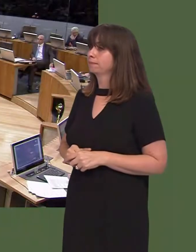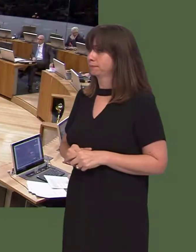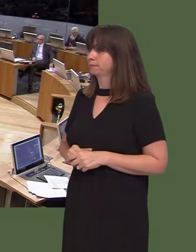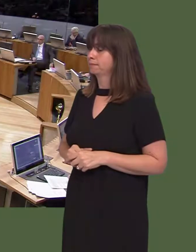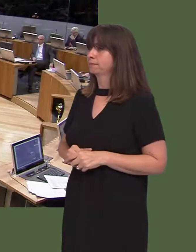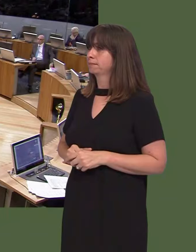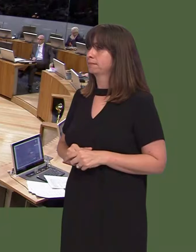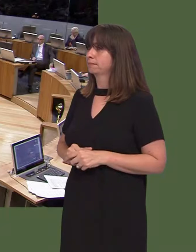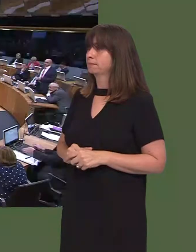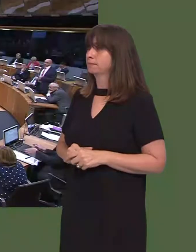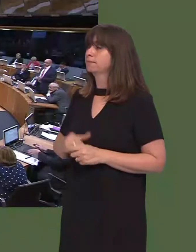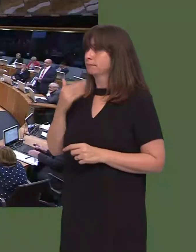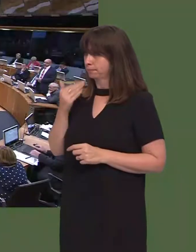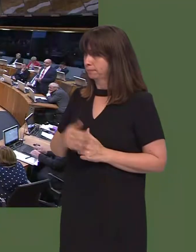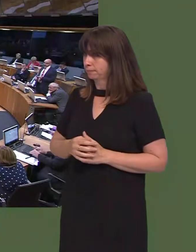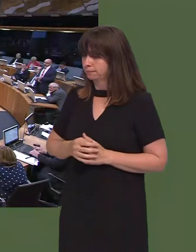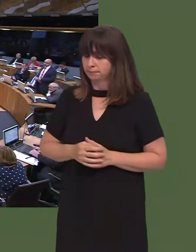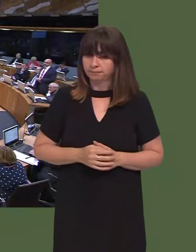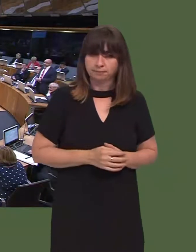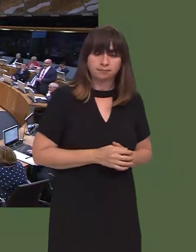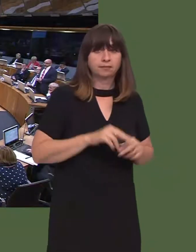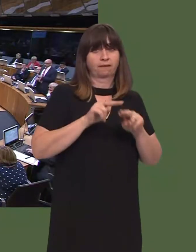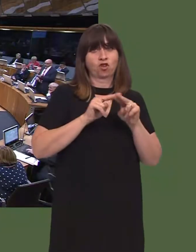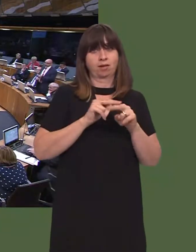Simon Thomas: Brif Weinidog, fe wnaethoch chi gadarnhau ddydd Gwener yn y Pwyllgor Craffu